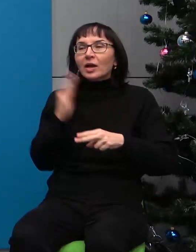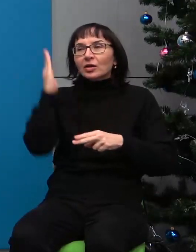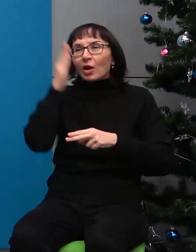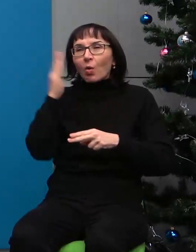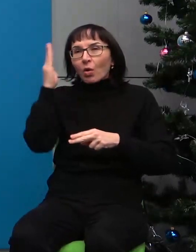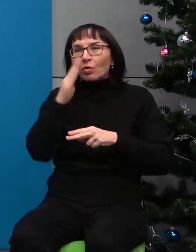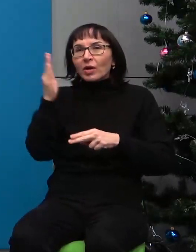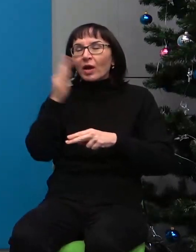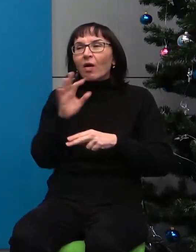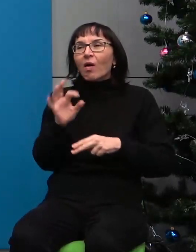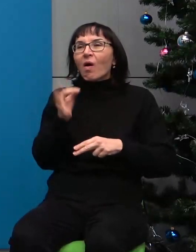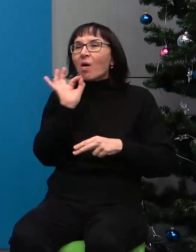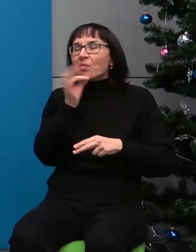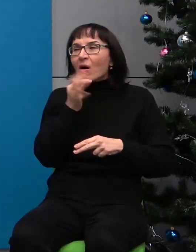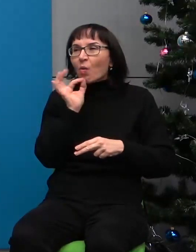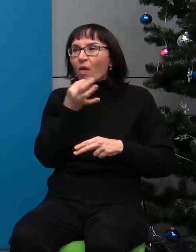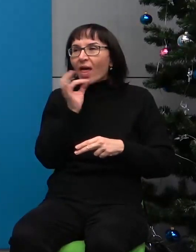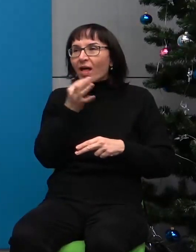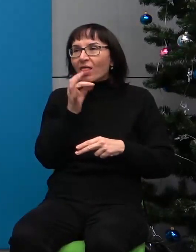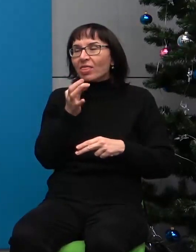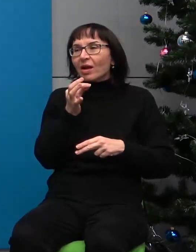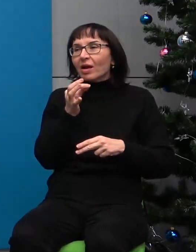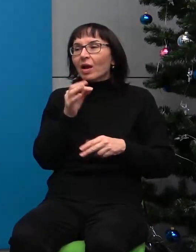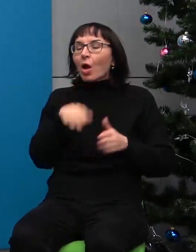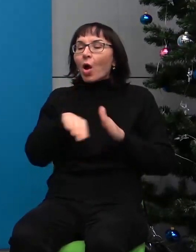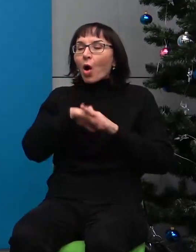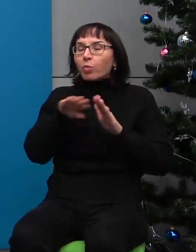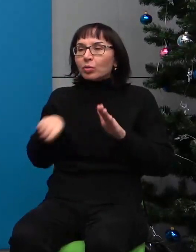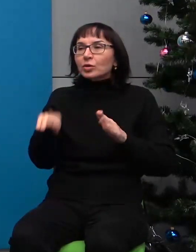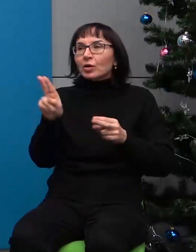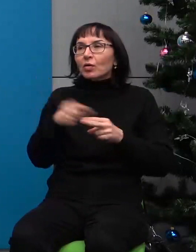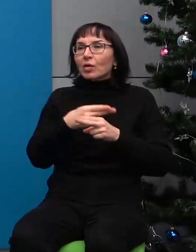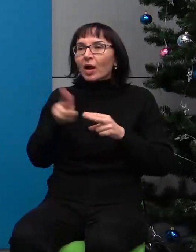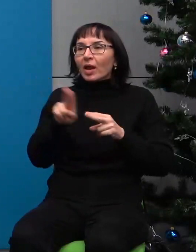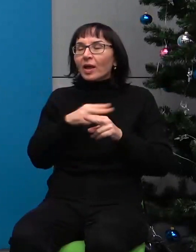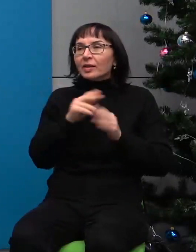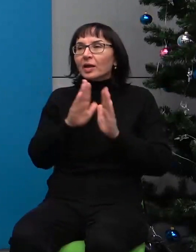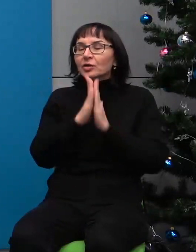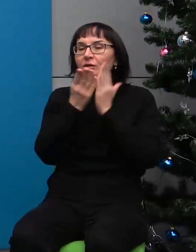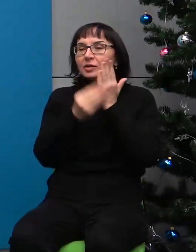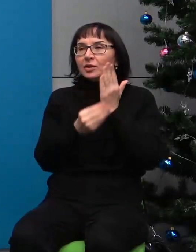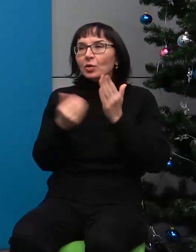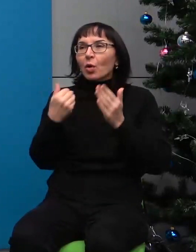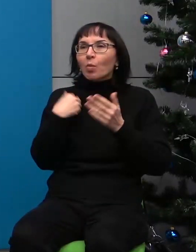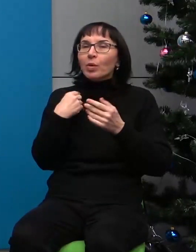Taki kalendarz, w którym oprócz tego, że to jest kalendarz taki zeszytowy, to tam były jakieś dowcipy, powiedzonka,